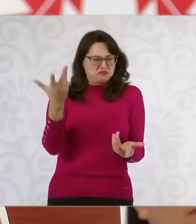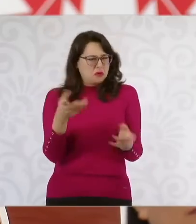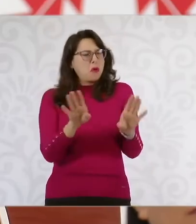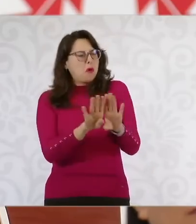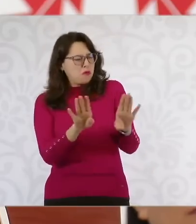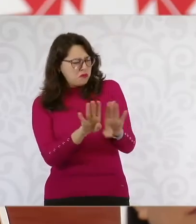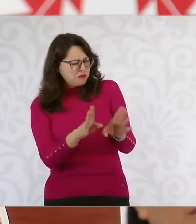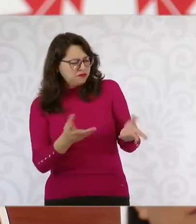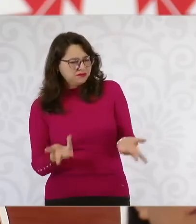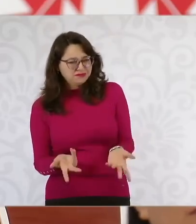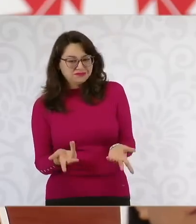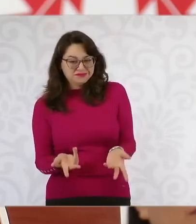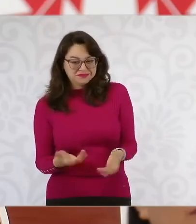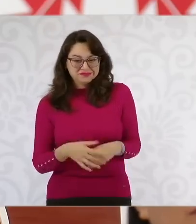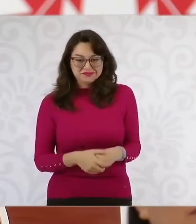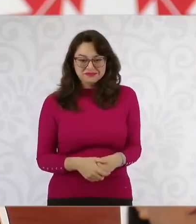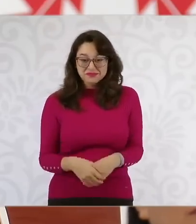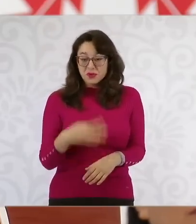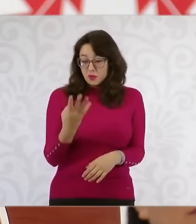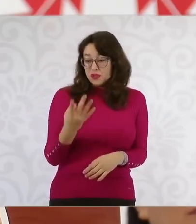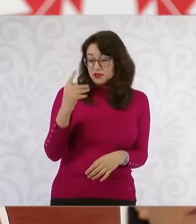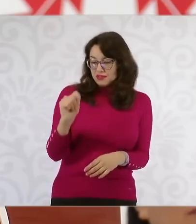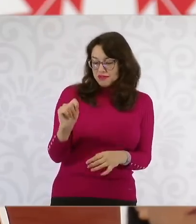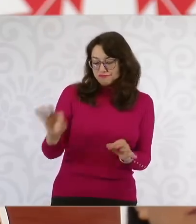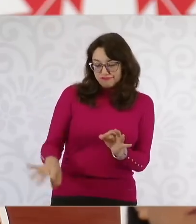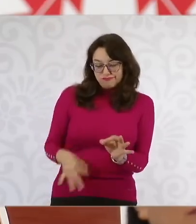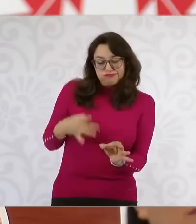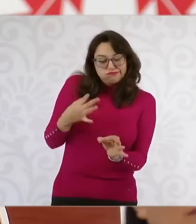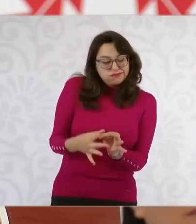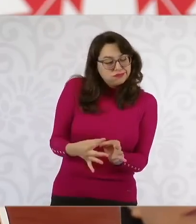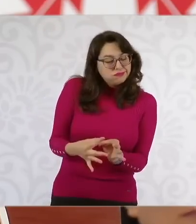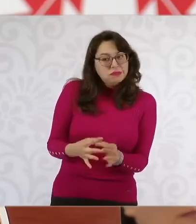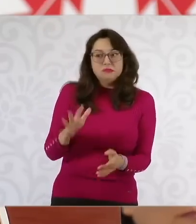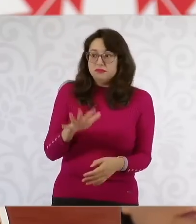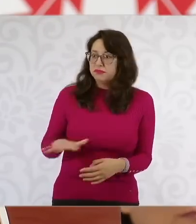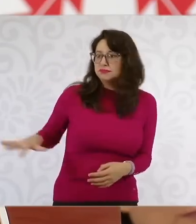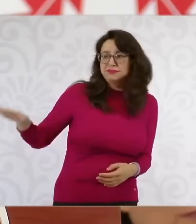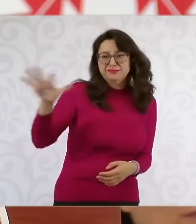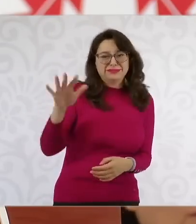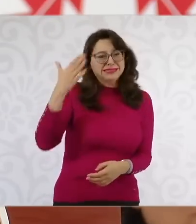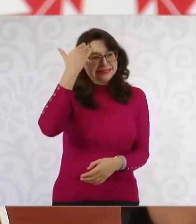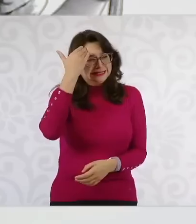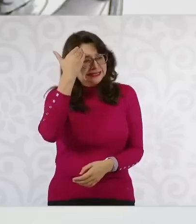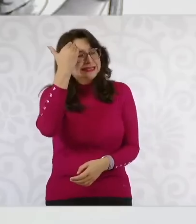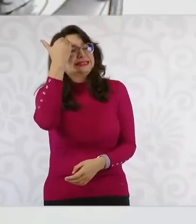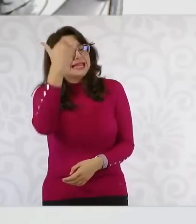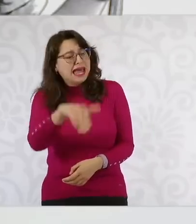reconoce el pueblo de México porque somos un gobierno del pueblo aunque no le guste